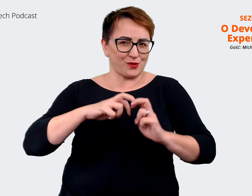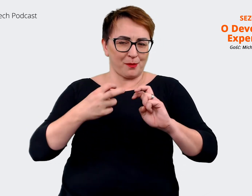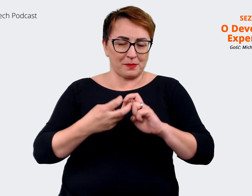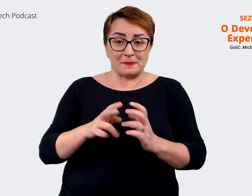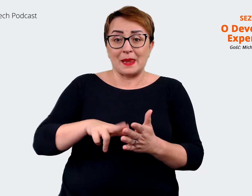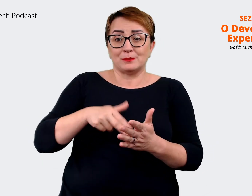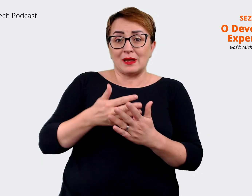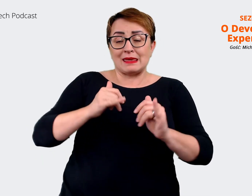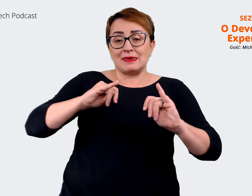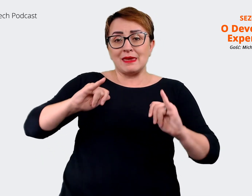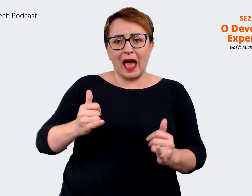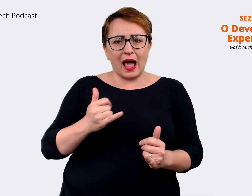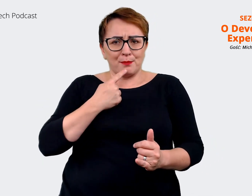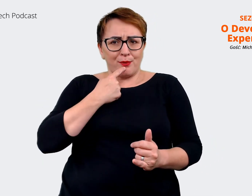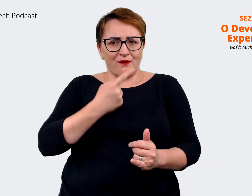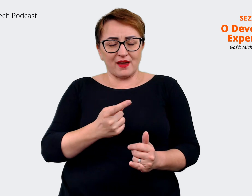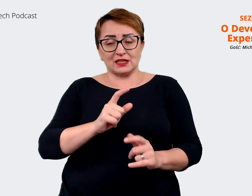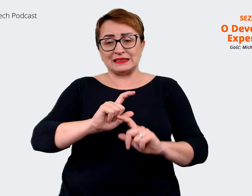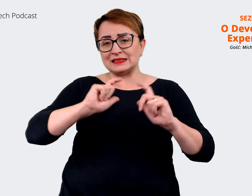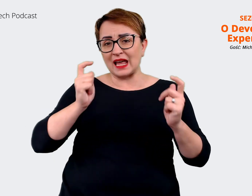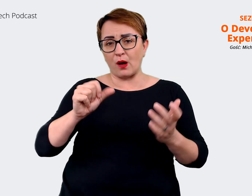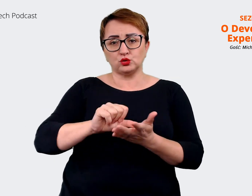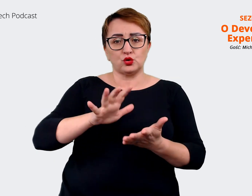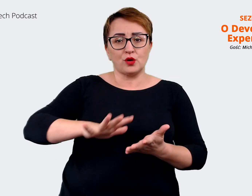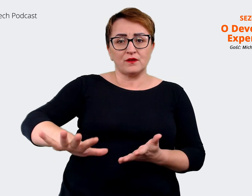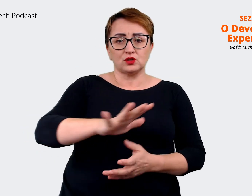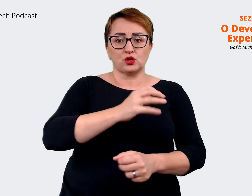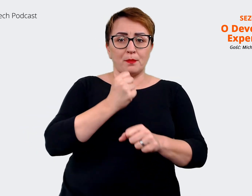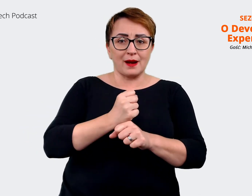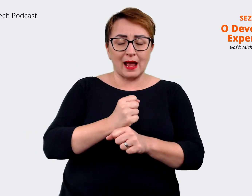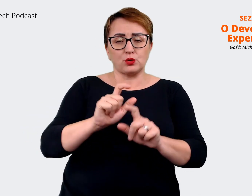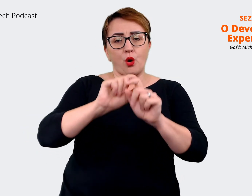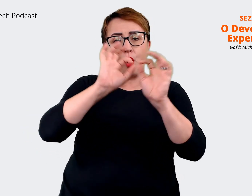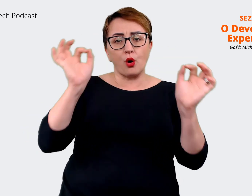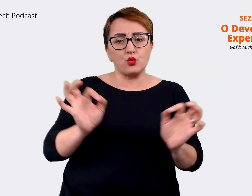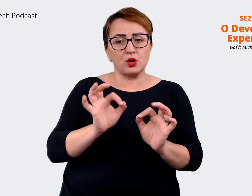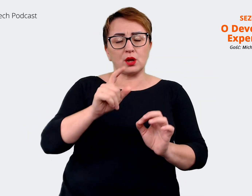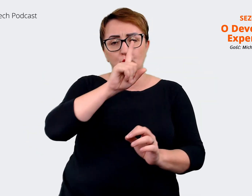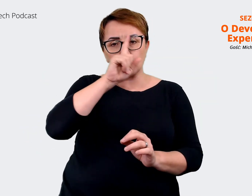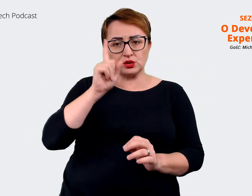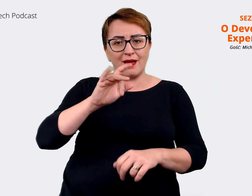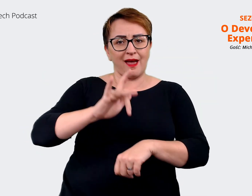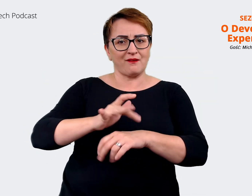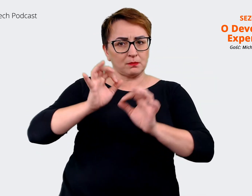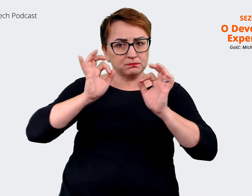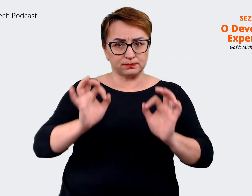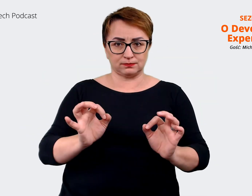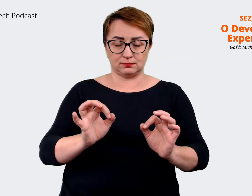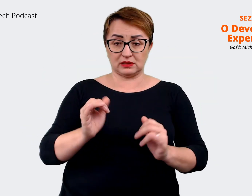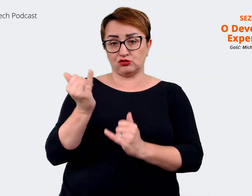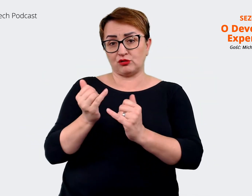że całe środowisko pracy i że ludzie w ogóle są efektywni? Jeżeli tak albo nie, to dlaczego i